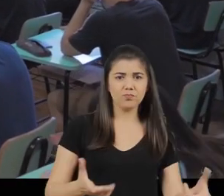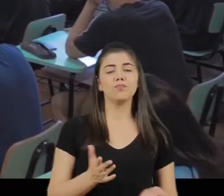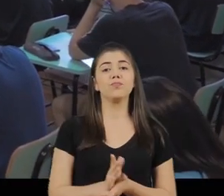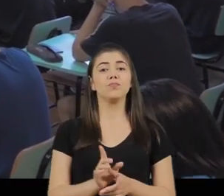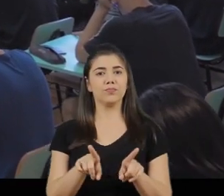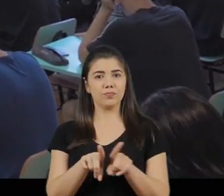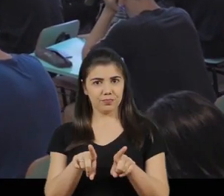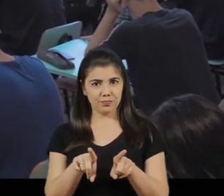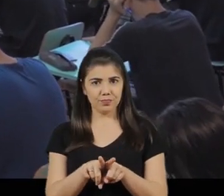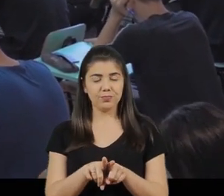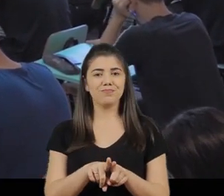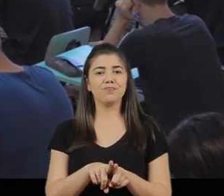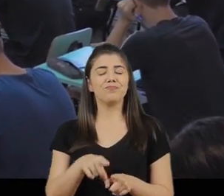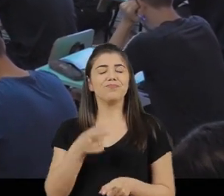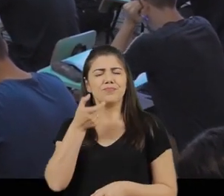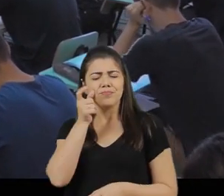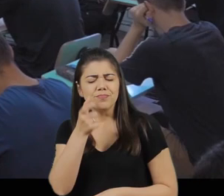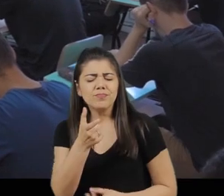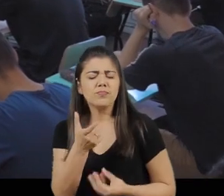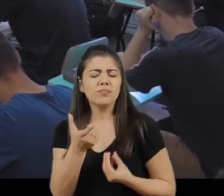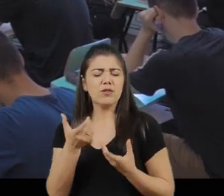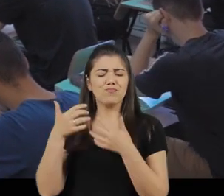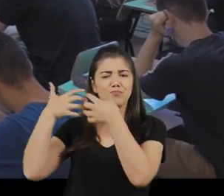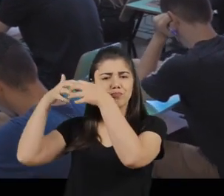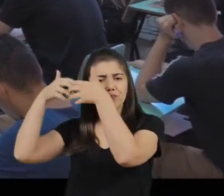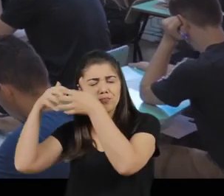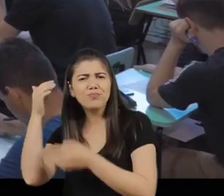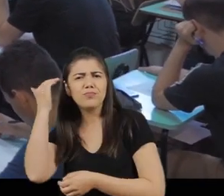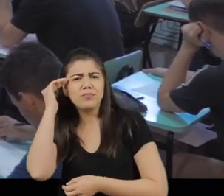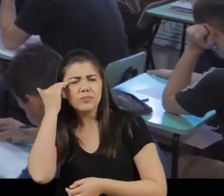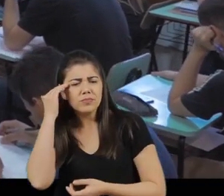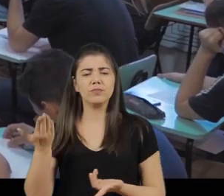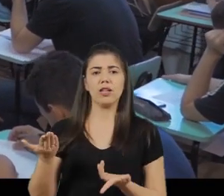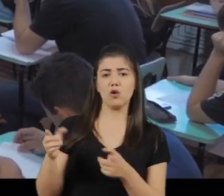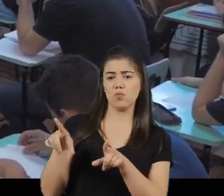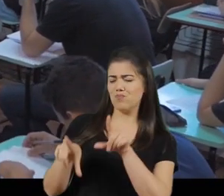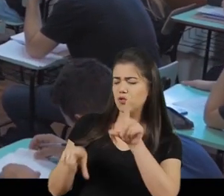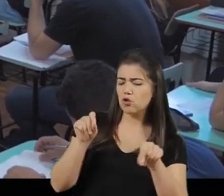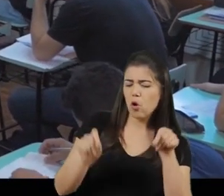comportavam daquele determinado jeito, queria também entender a questão da